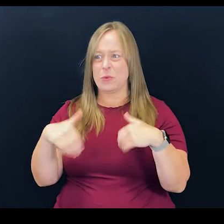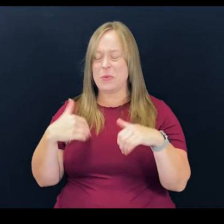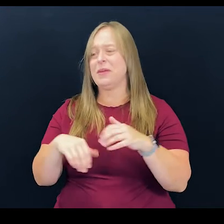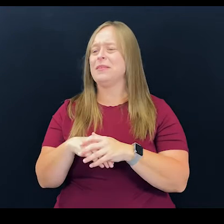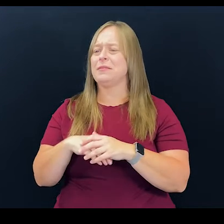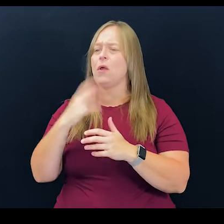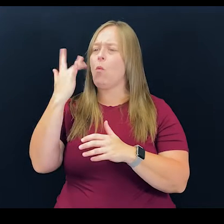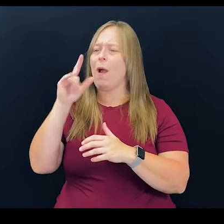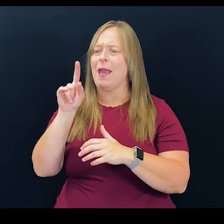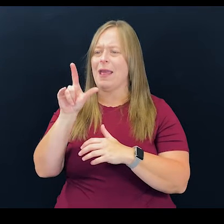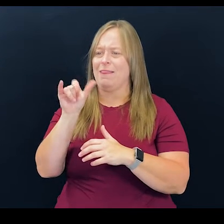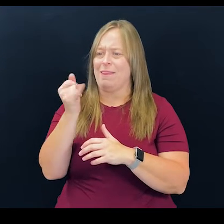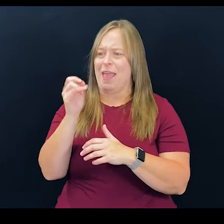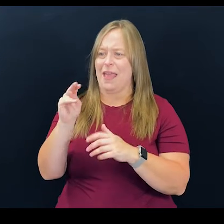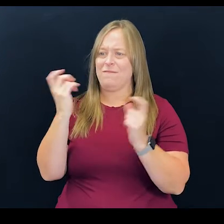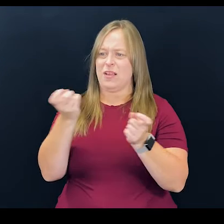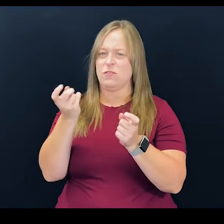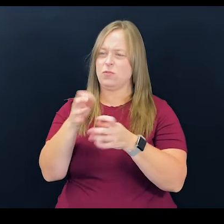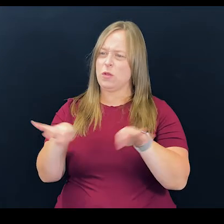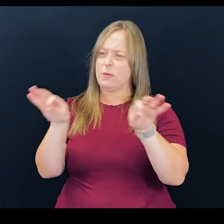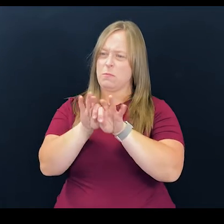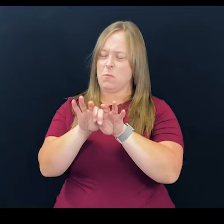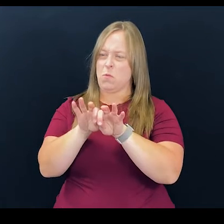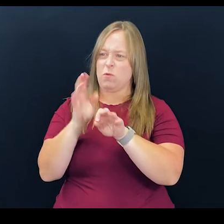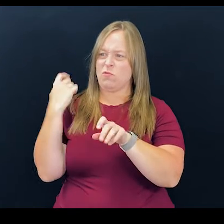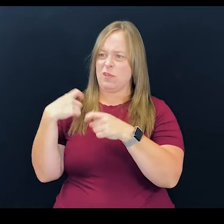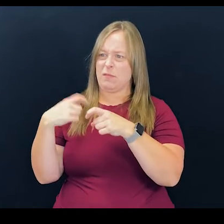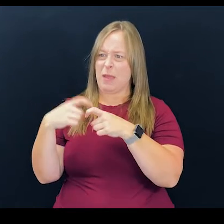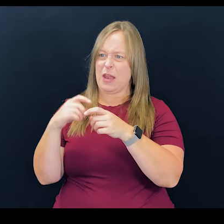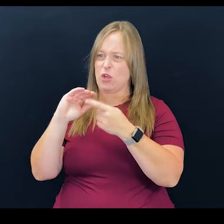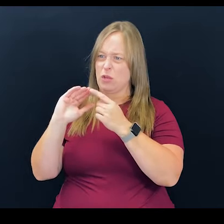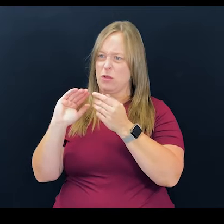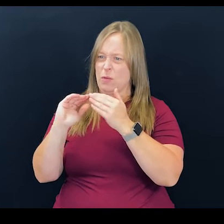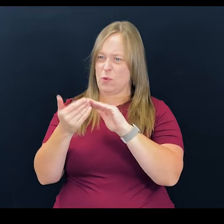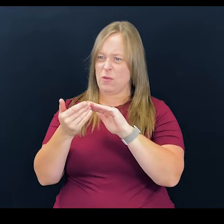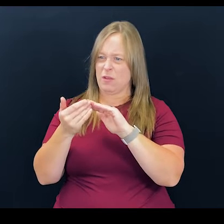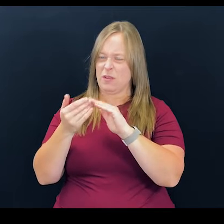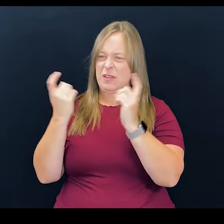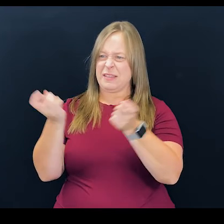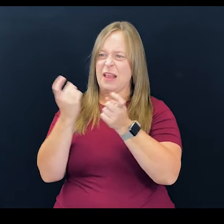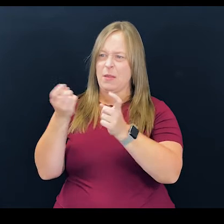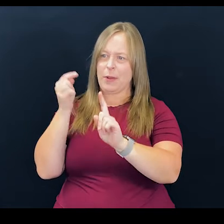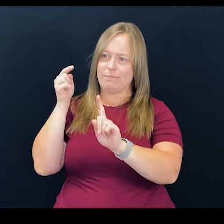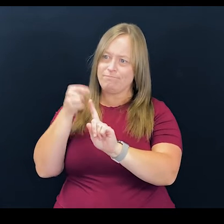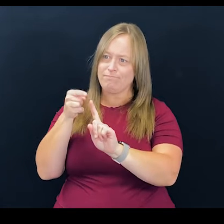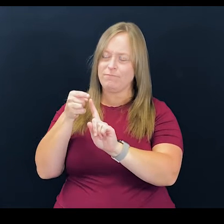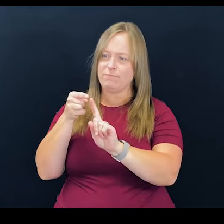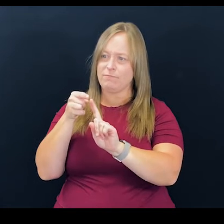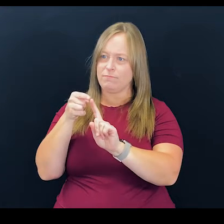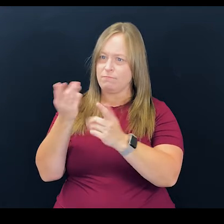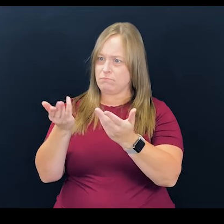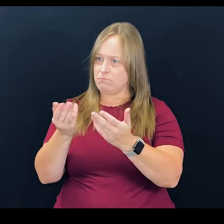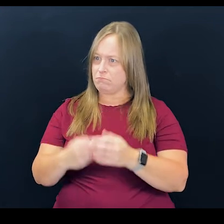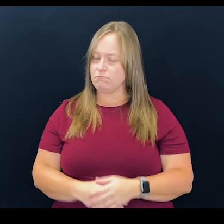Ahora, ¿por qué el LatinFest es tan importante para la comunidad hispana y qué se estará celebrando este año si se realiza?